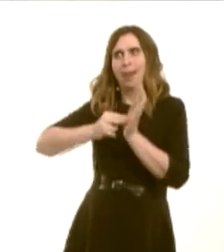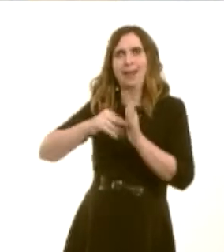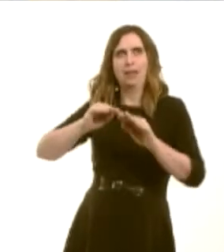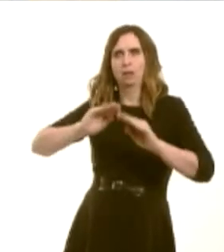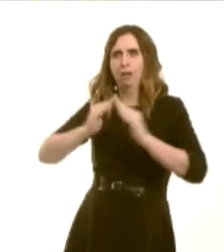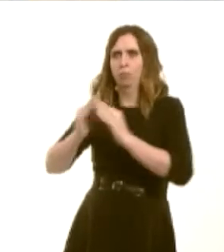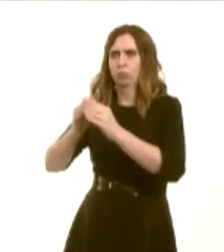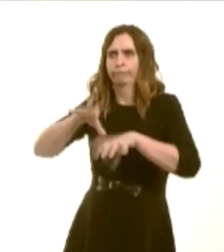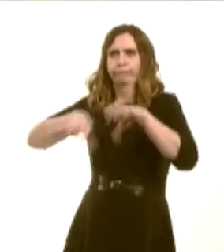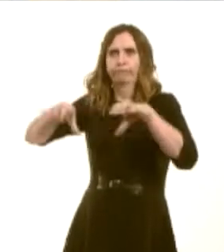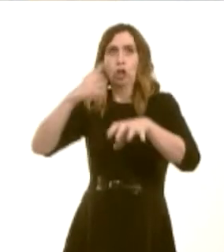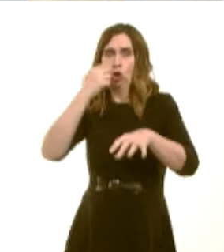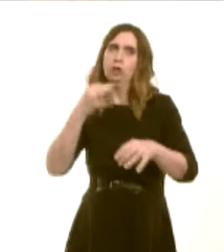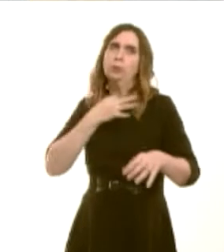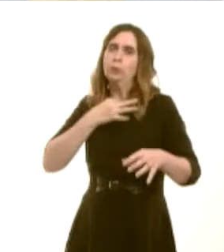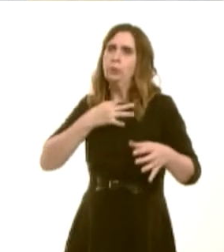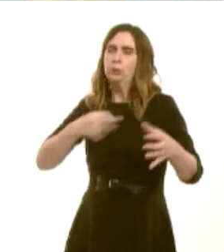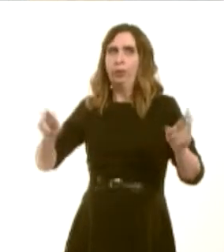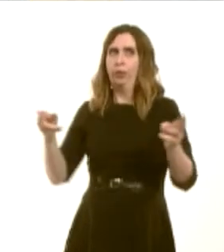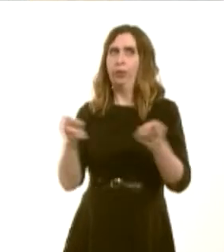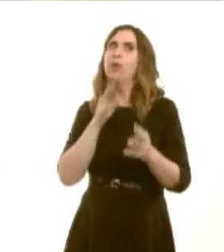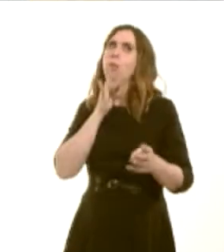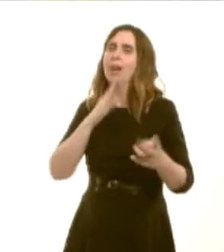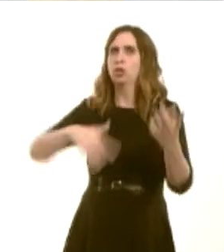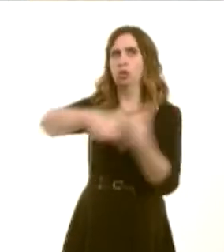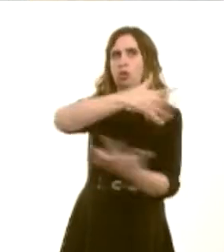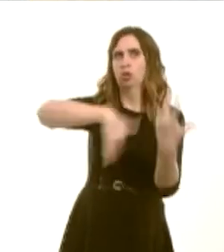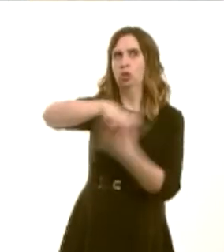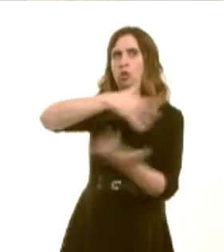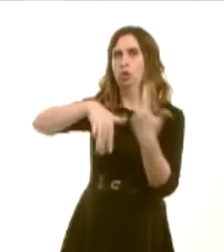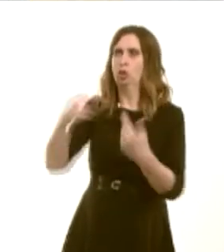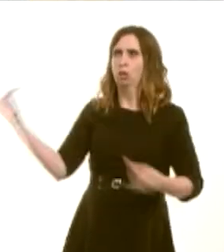ych chiín mynd i gyflawniír hyn sydd angen ei wneud. Un oír meysydd mwyaf dylanwadol